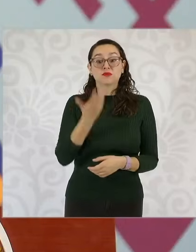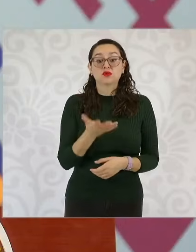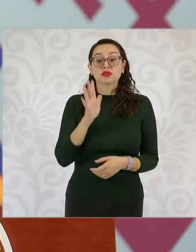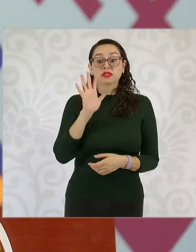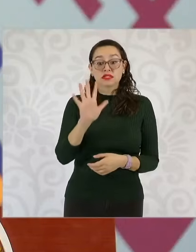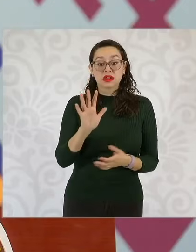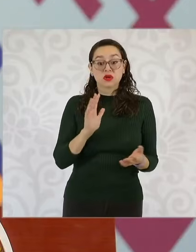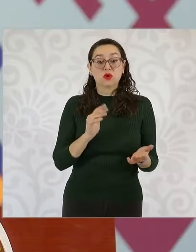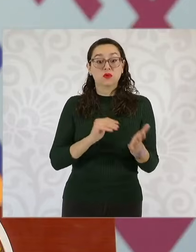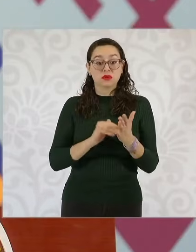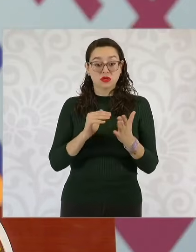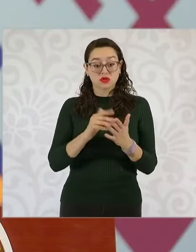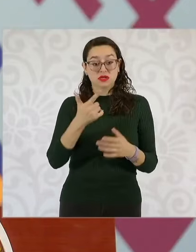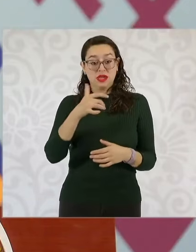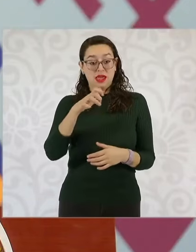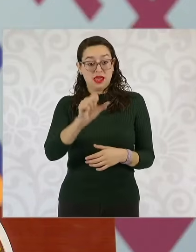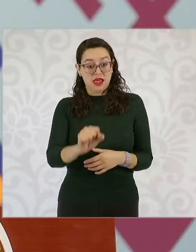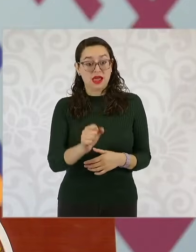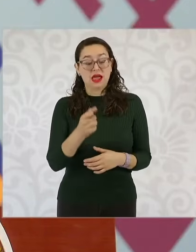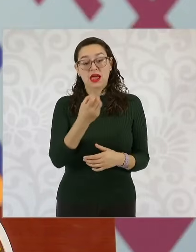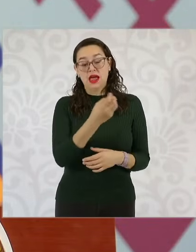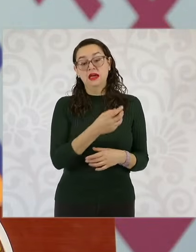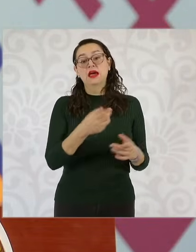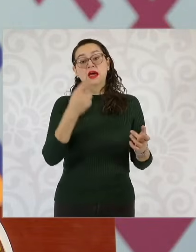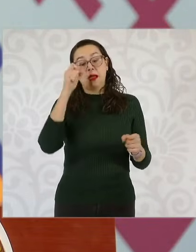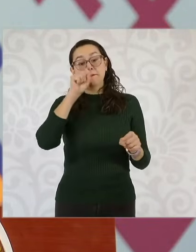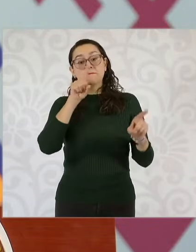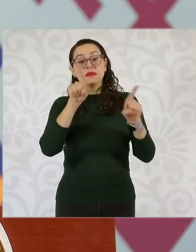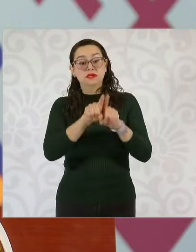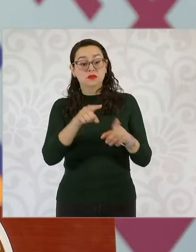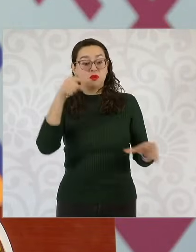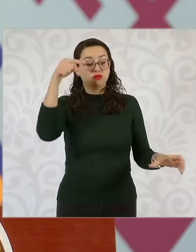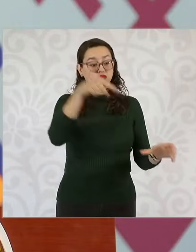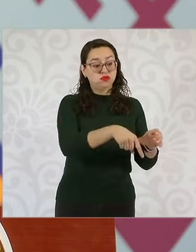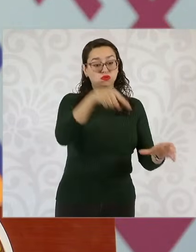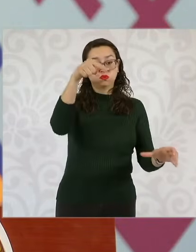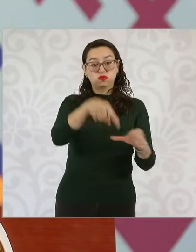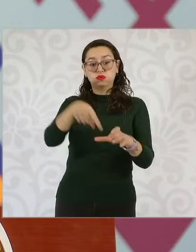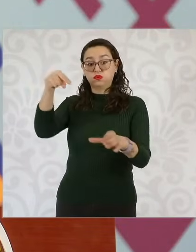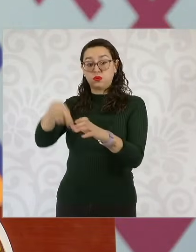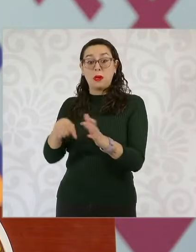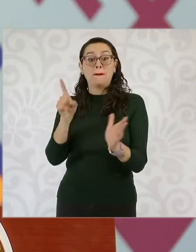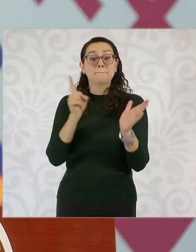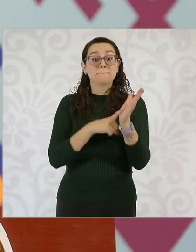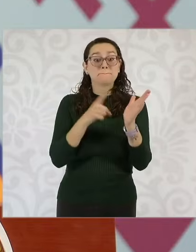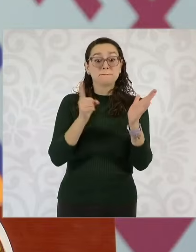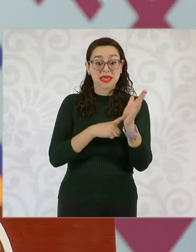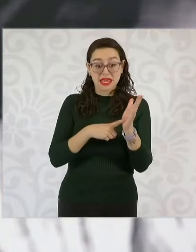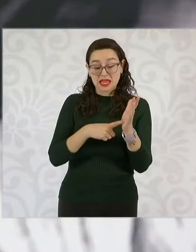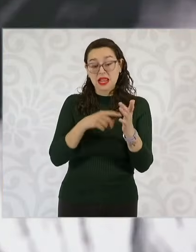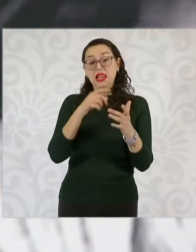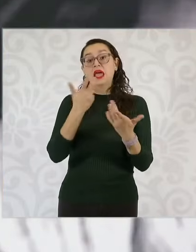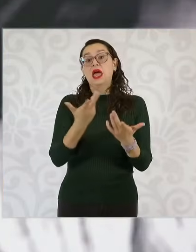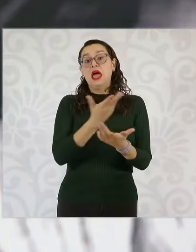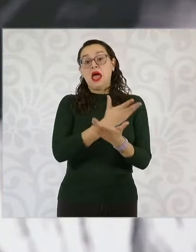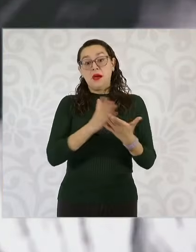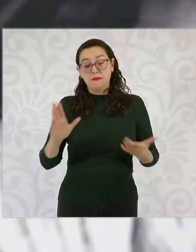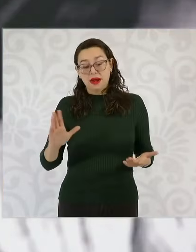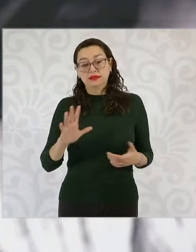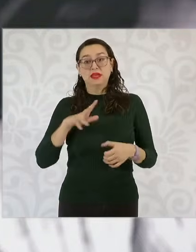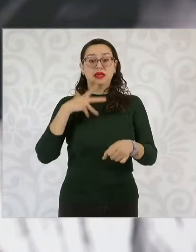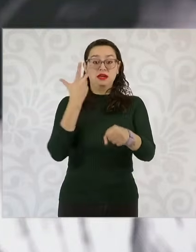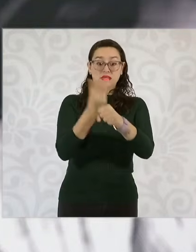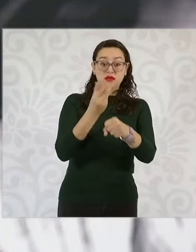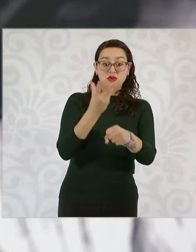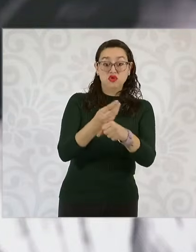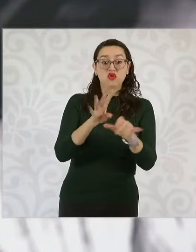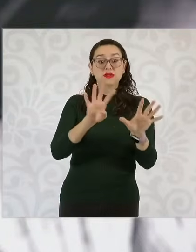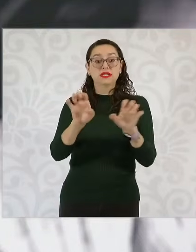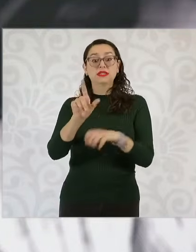a hacer eh más de más de 1000 perforaciones y 970 eh o reparaciones mayores tenemos cuatro proyectos